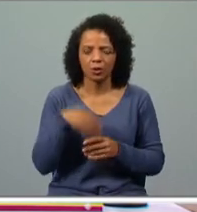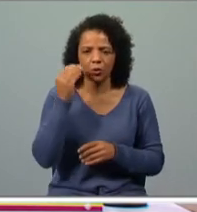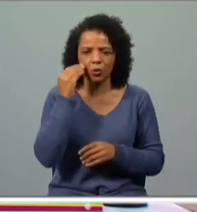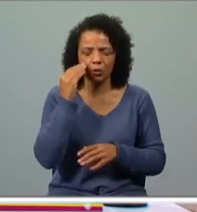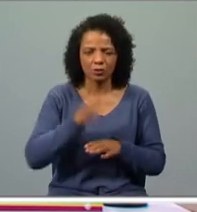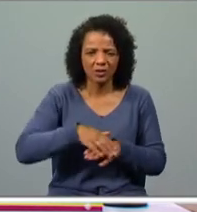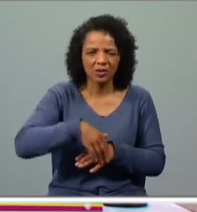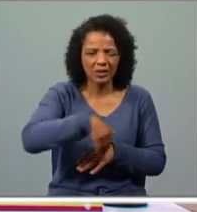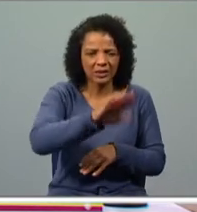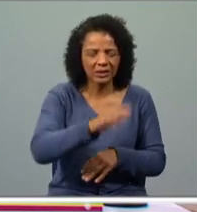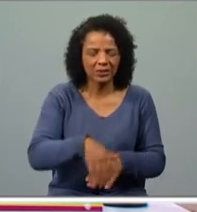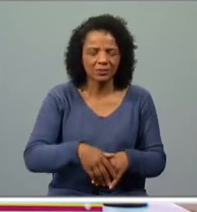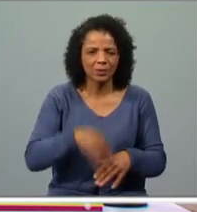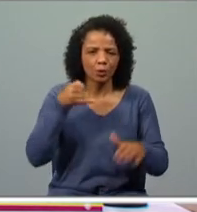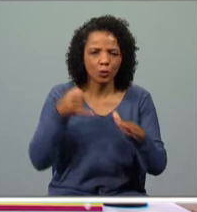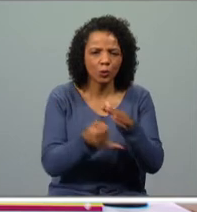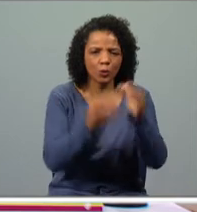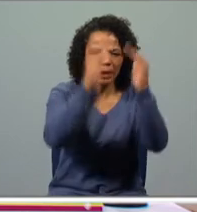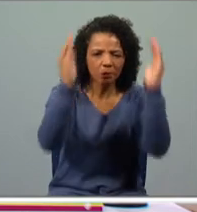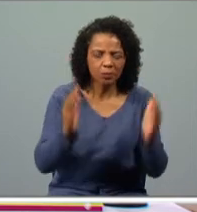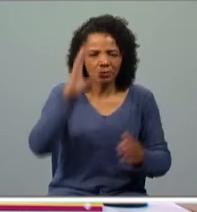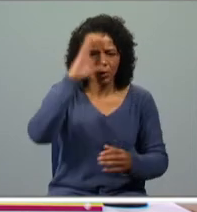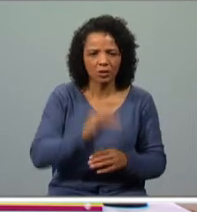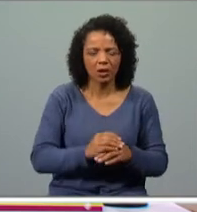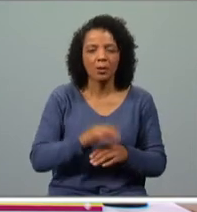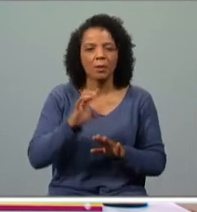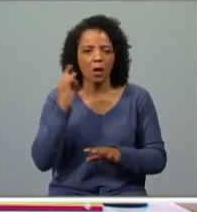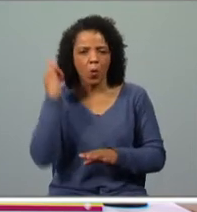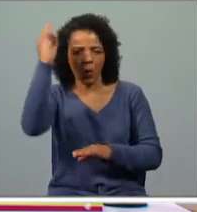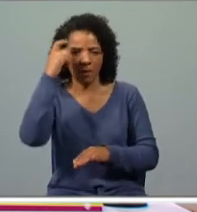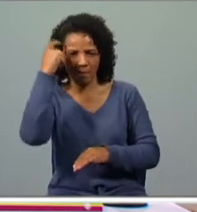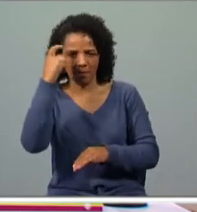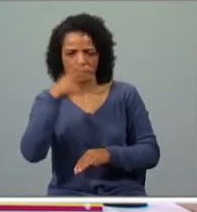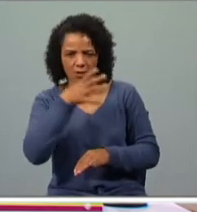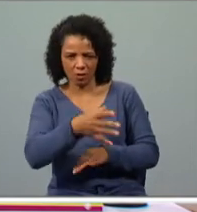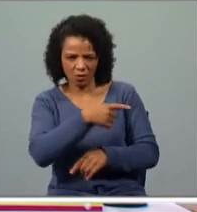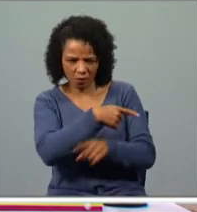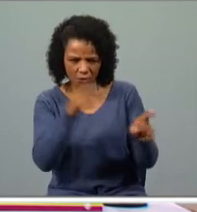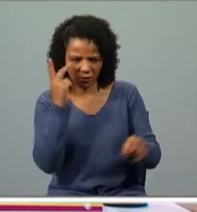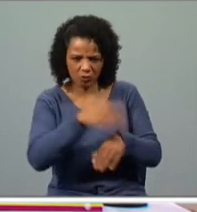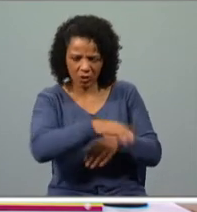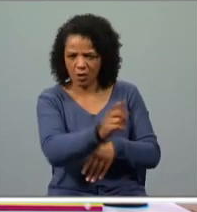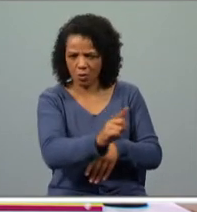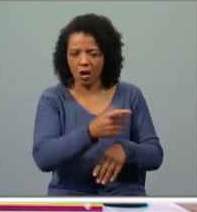Gruta até que polifemo diz não pensem que vão sair daqui vivos só sai daqui o 石窟直到波呂斐摩斯說不要想誰要活著離開這裡，就離開這裡